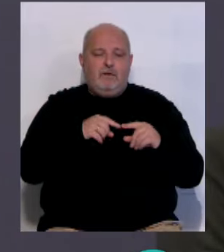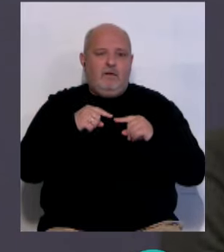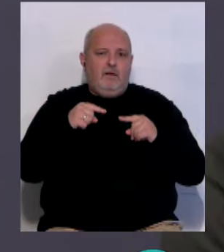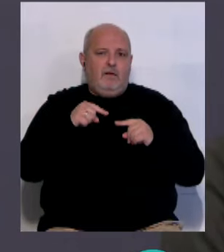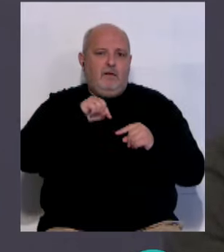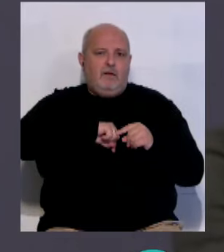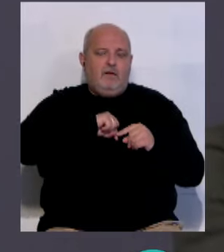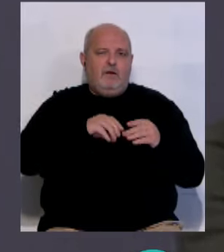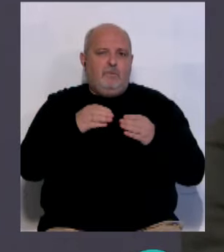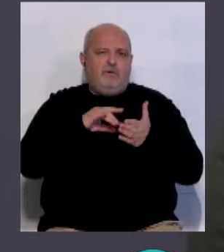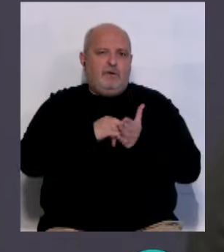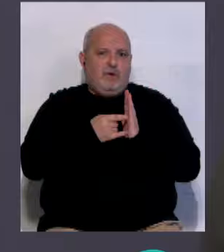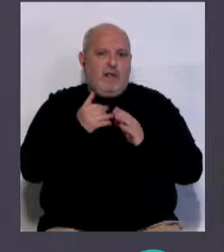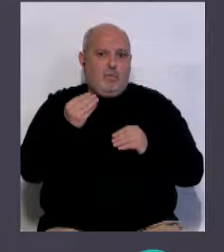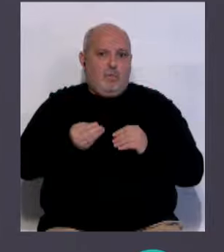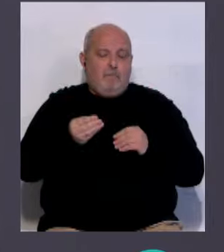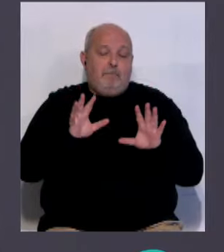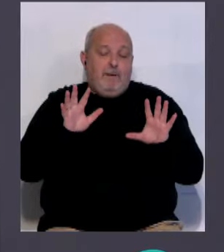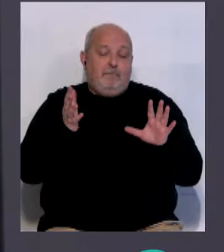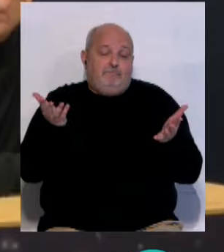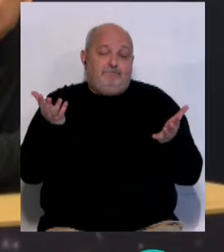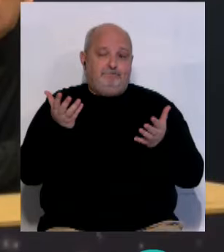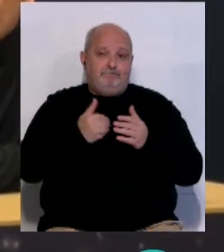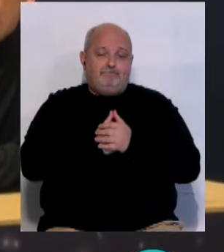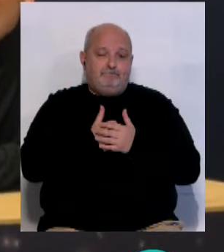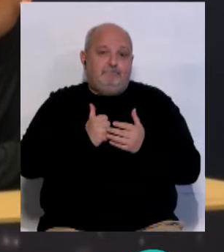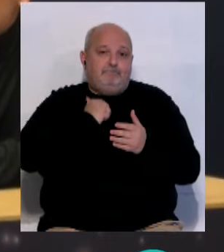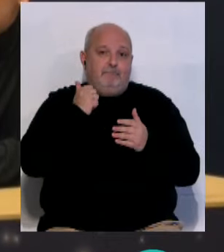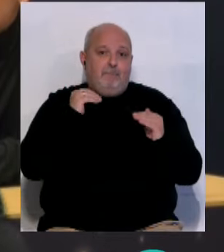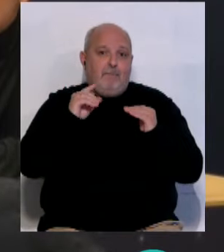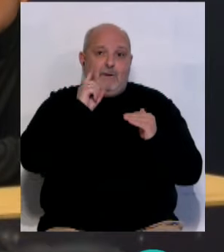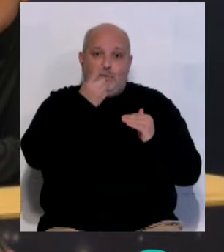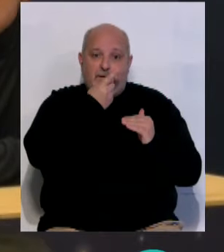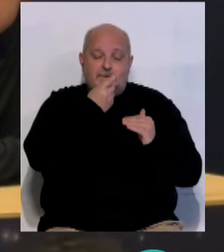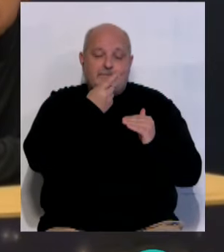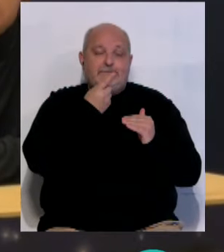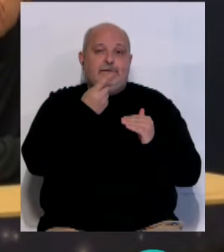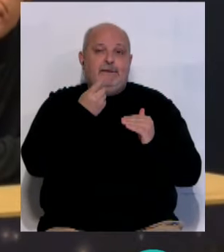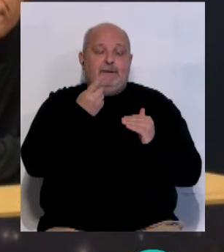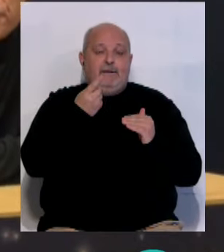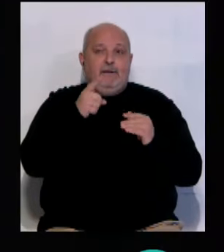buen cuerpo técnico y todo pero pero ya te digo pasó eso un cúmulo de cosas y a mí me pilla Bueno